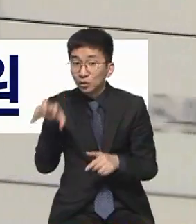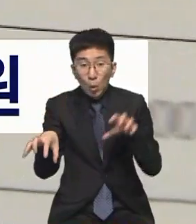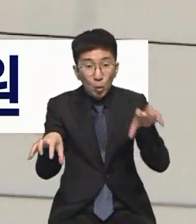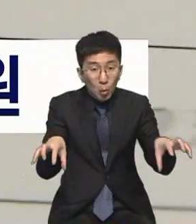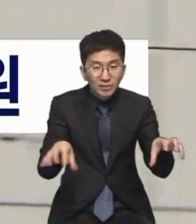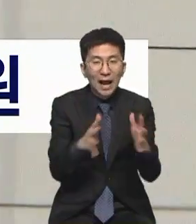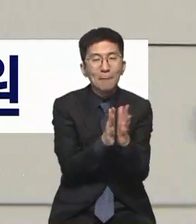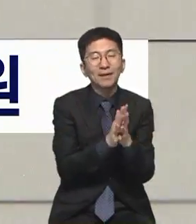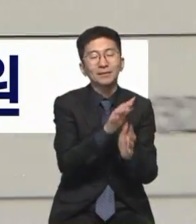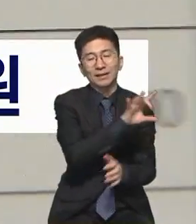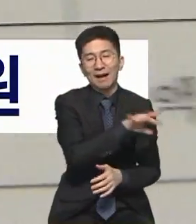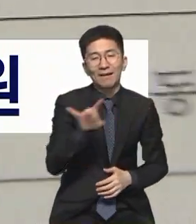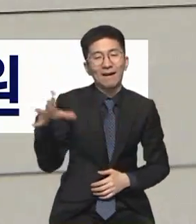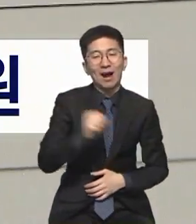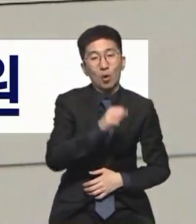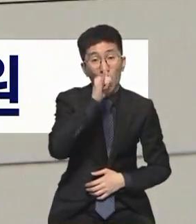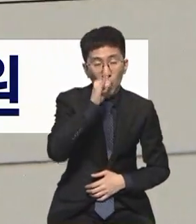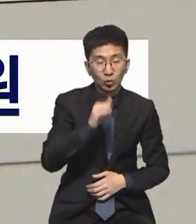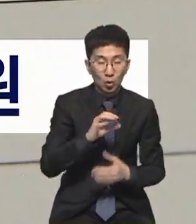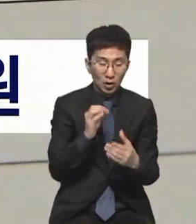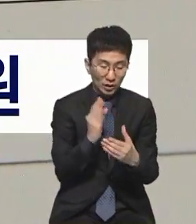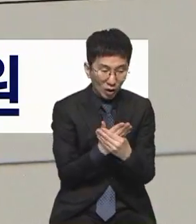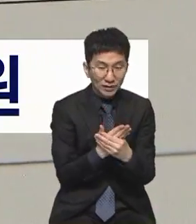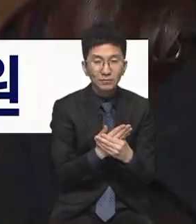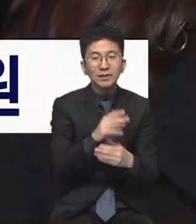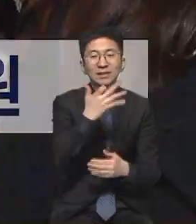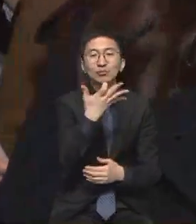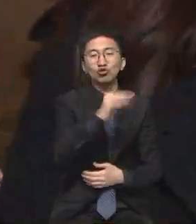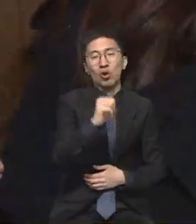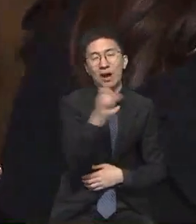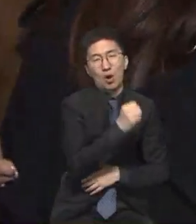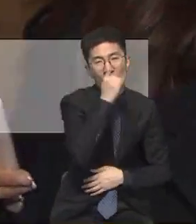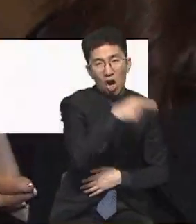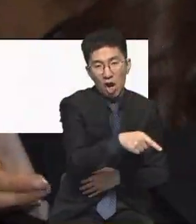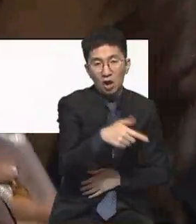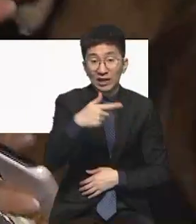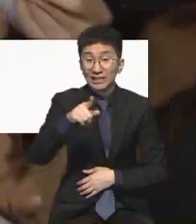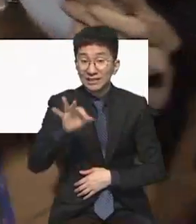강릉시에 각각 아파트 한 채씩과 현금 19억 원을, 장 의원은 지역구 부산